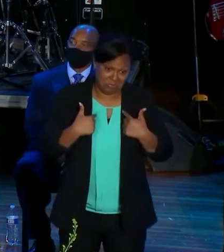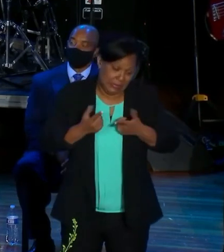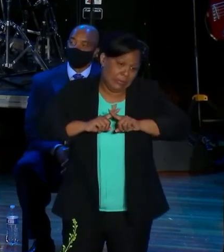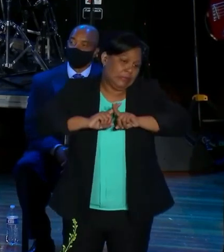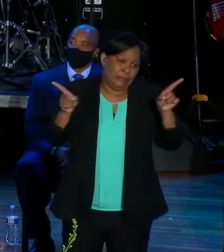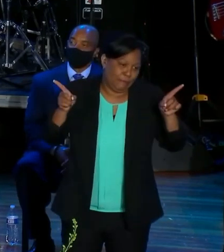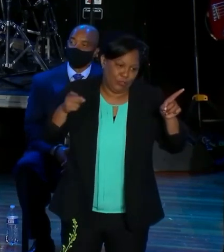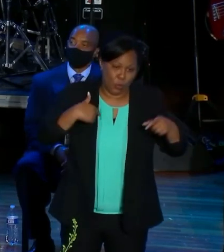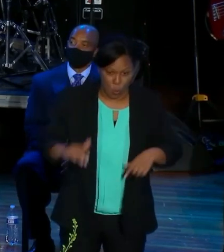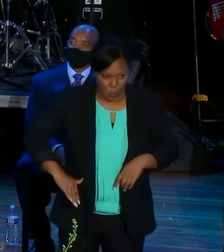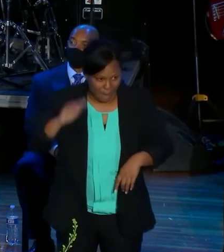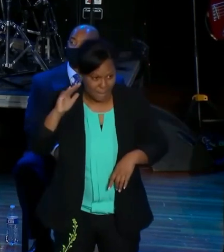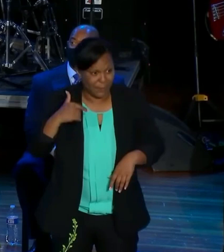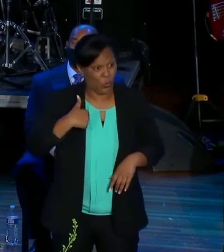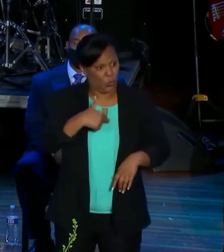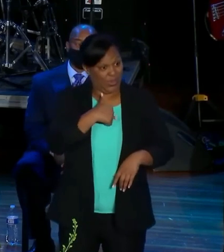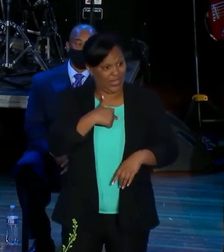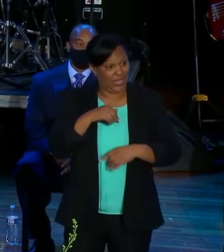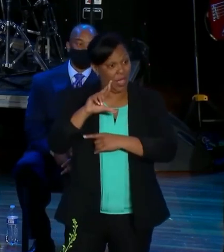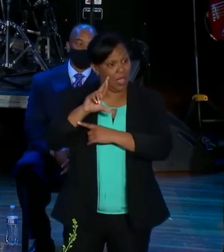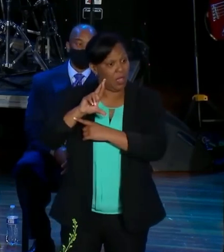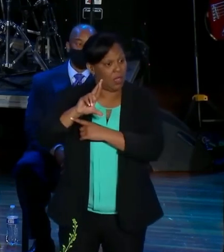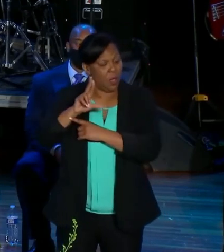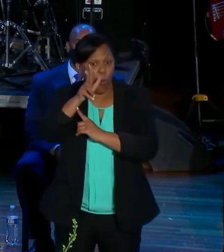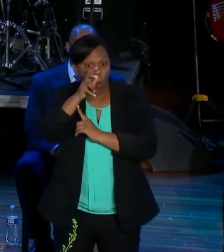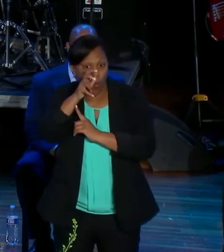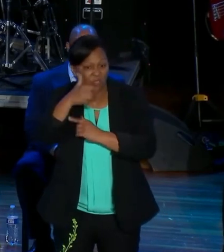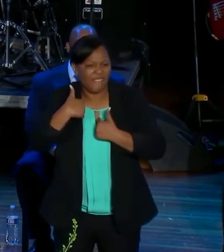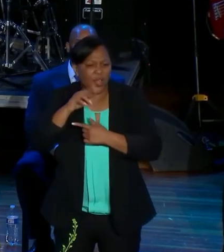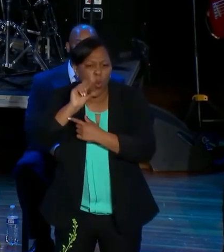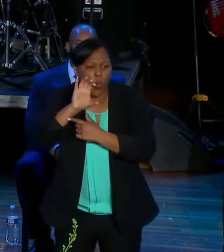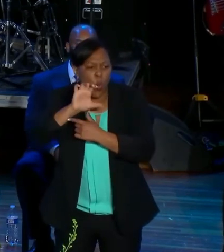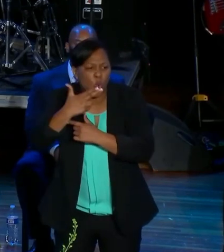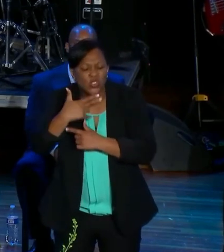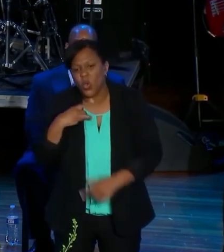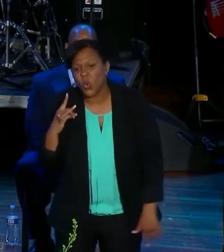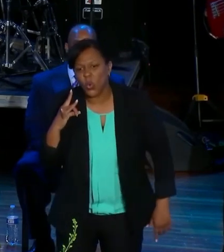Ja, kanske Kevin H och rikt folk från Hollywood som råkar befinna sig här inte vet vad kackerlackor är